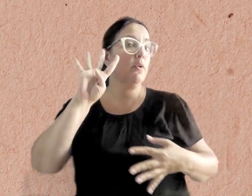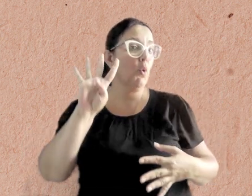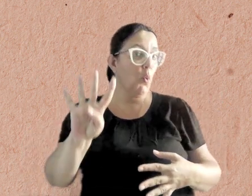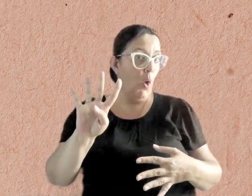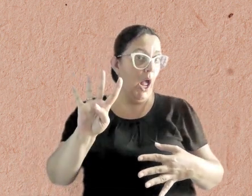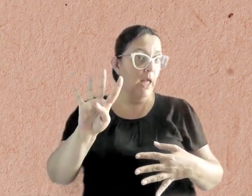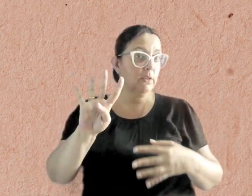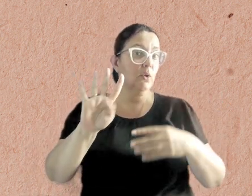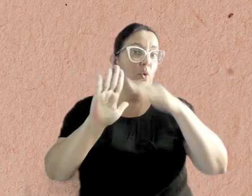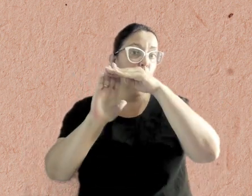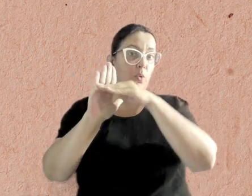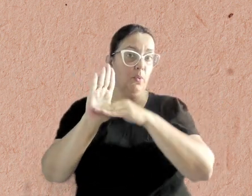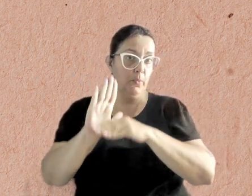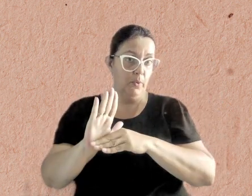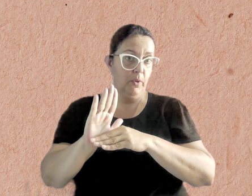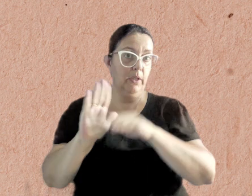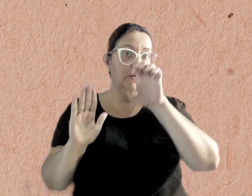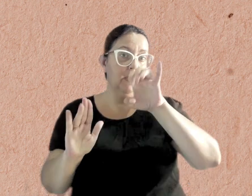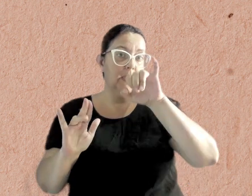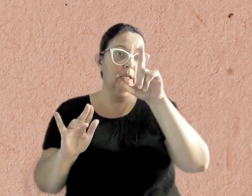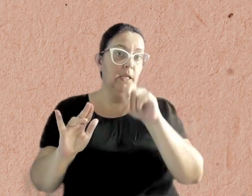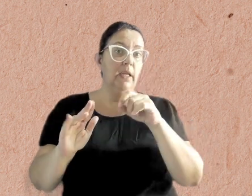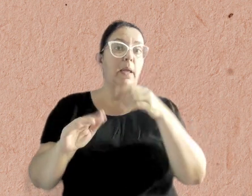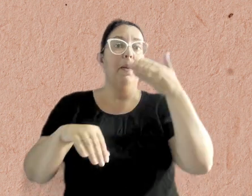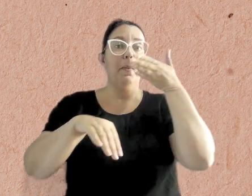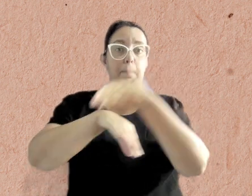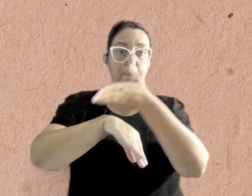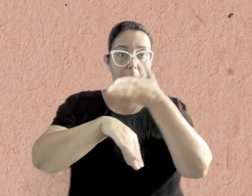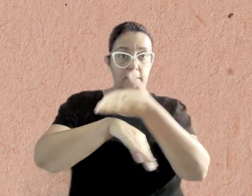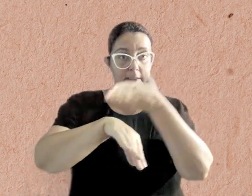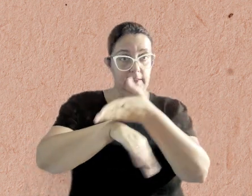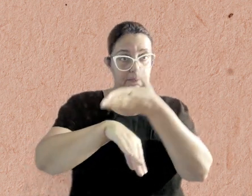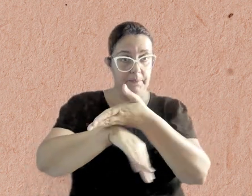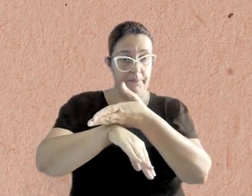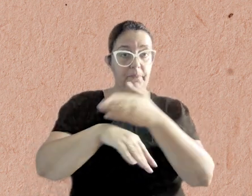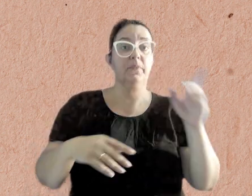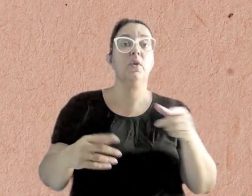4 programas macrorregionais para o Eixo 4 - Atuar, do Plano Macro: